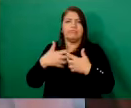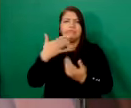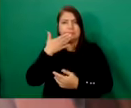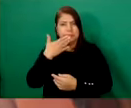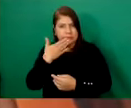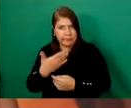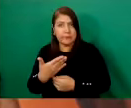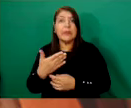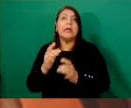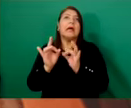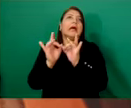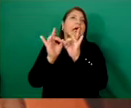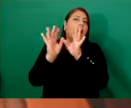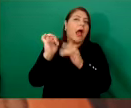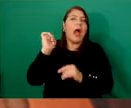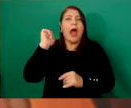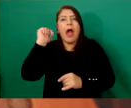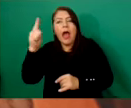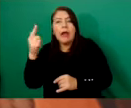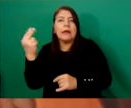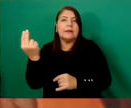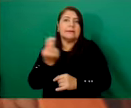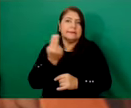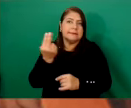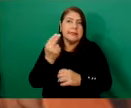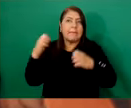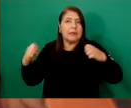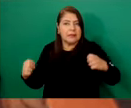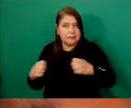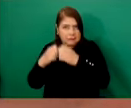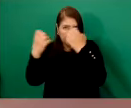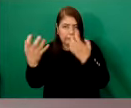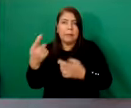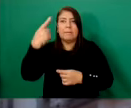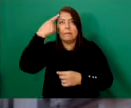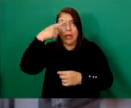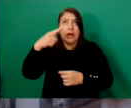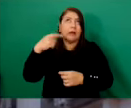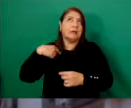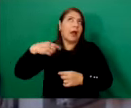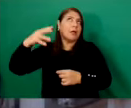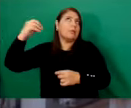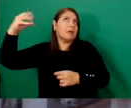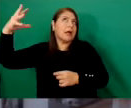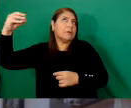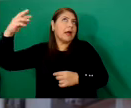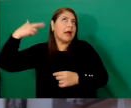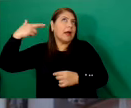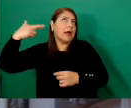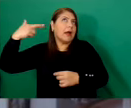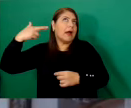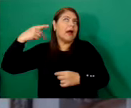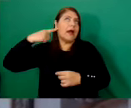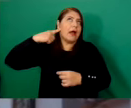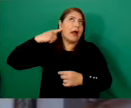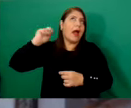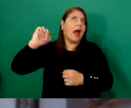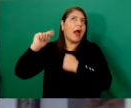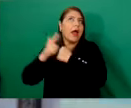pueda funcionar correctamente en cualquier situación, especialmente en caso de emergencia.Es